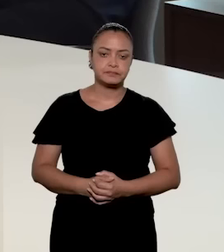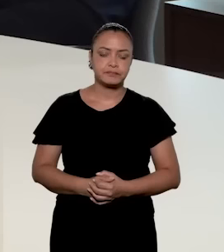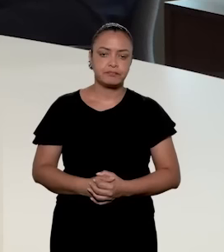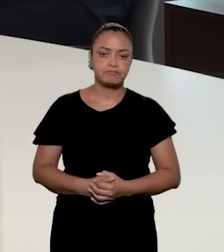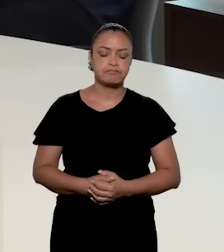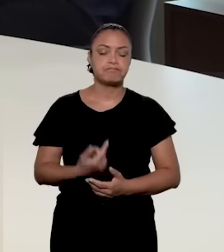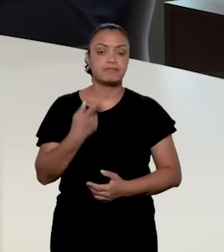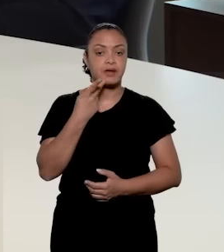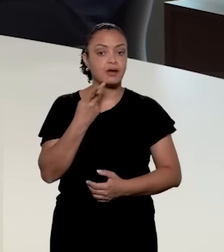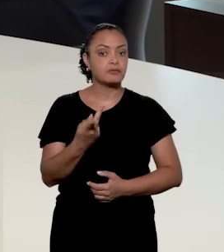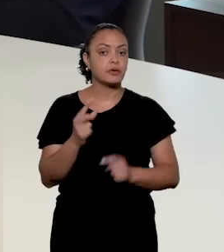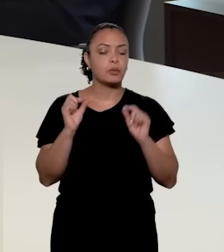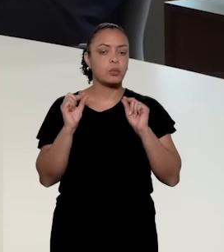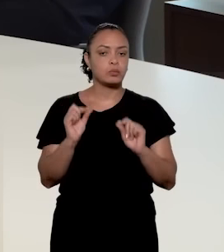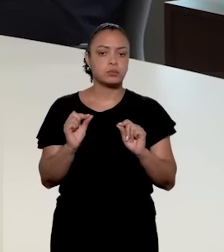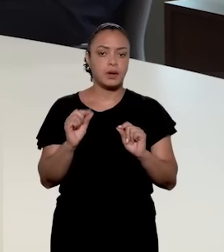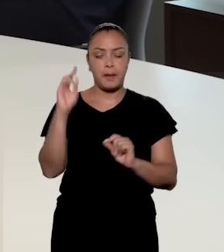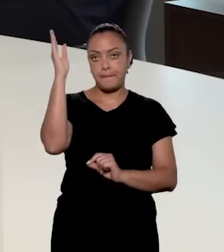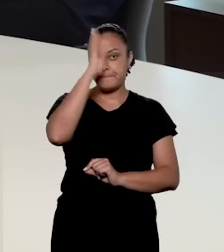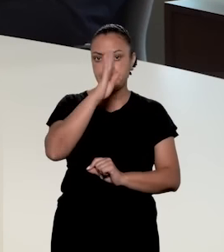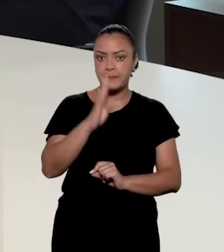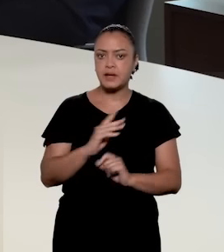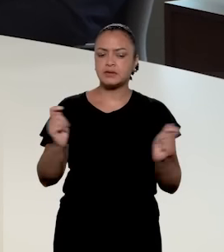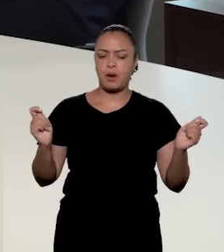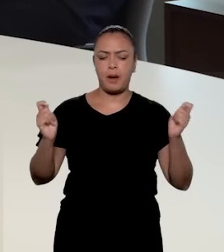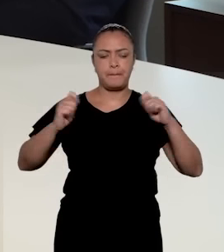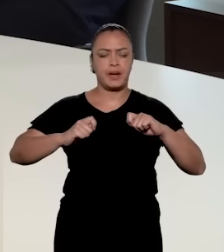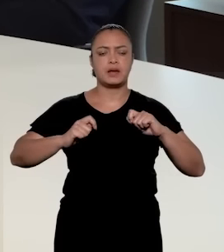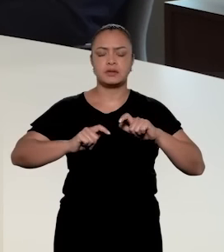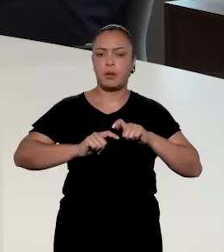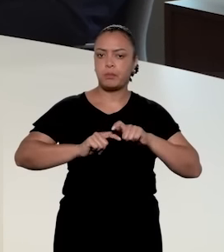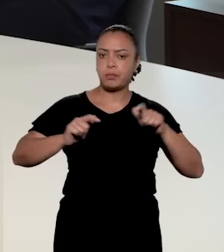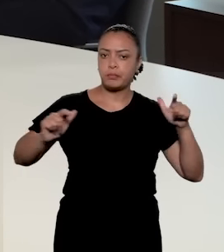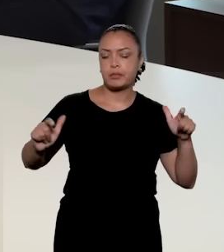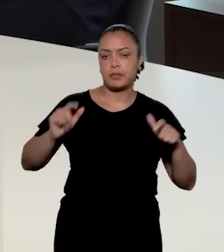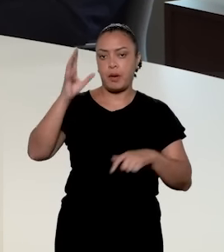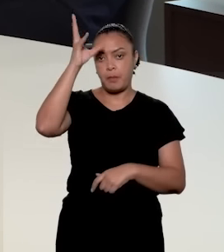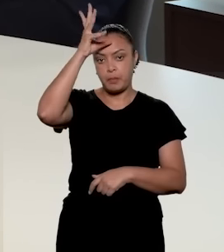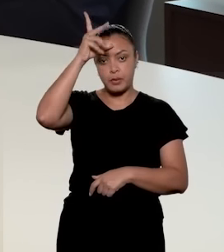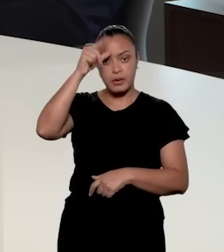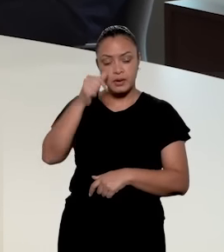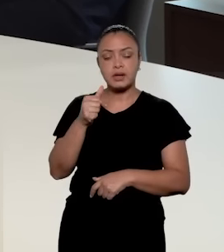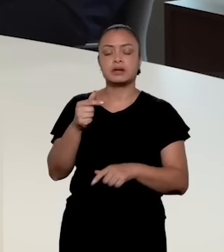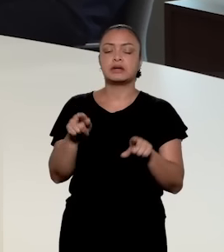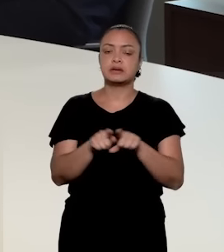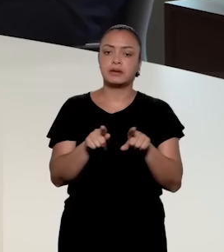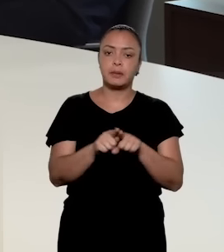A gente falou aqui sobre a potência do Brasil na produção de proteínas animais e, principalmente,